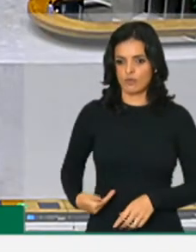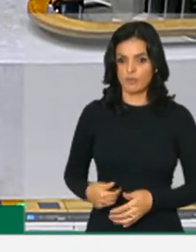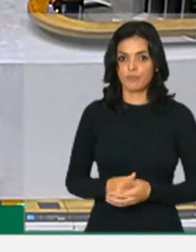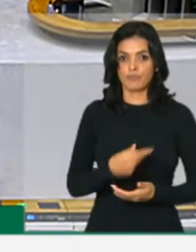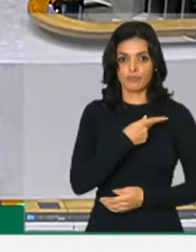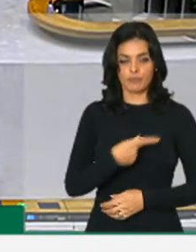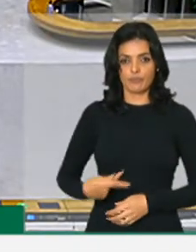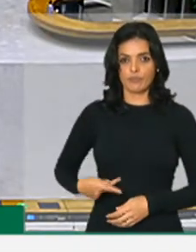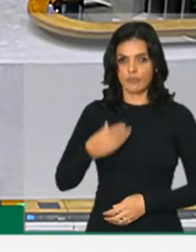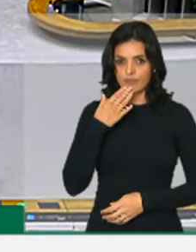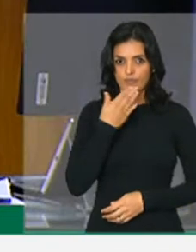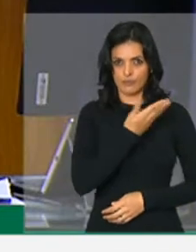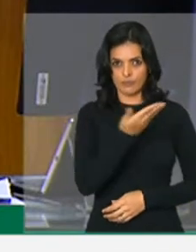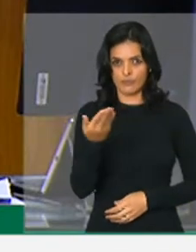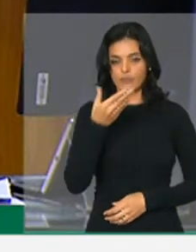[PRESIDENTE]: MDB NÃO. PSB NÃO. TEMPO DE